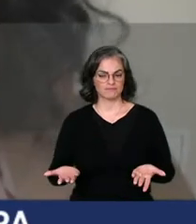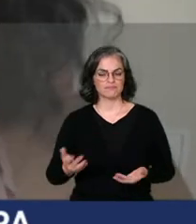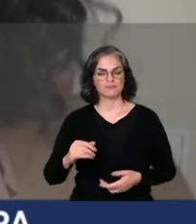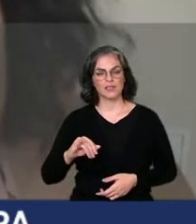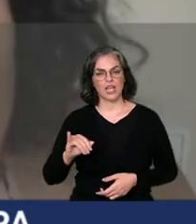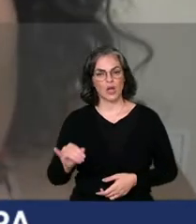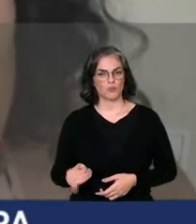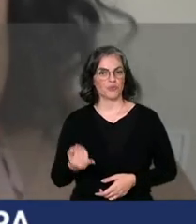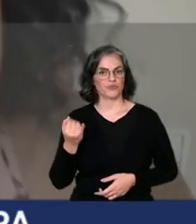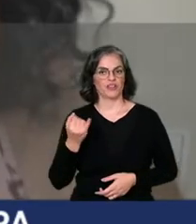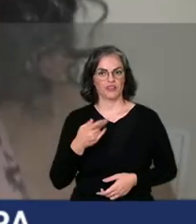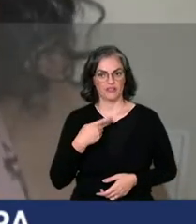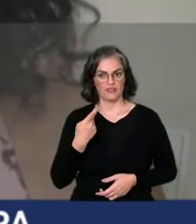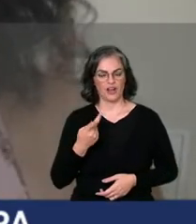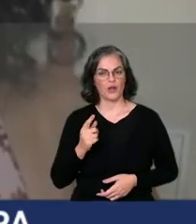DESTACAR... A IMPORTÂNCIA DE TER FEITO ESSE ACORDO COM QUE